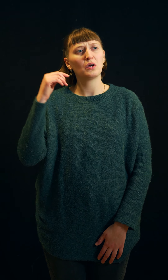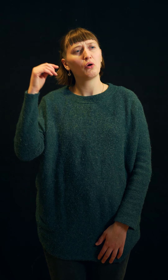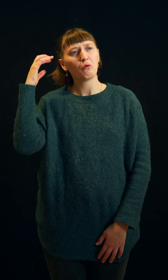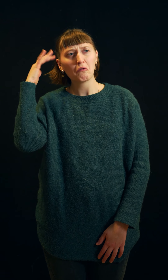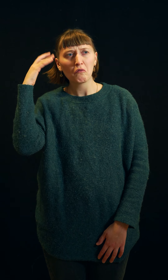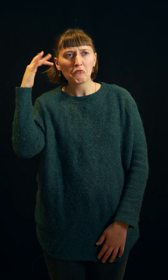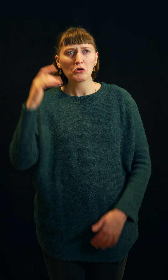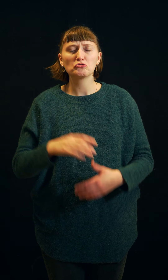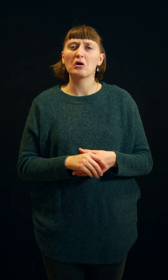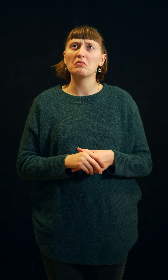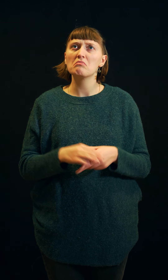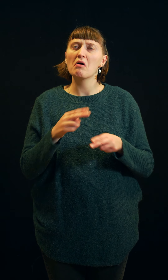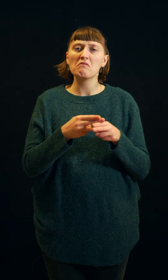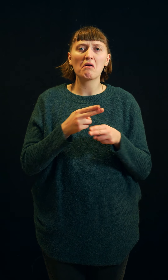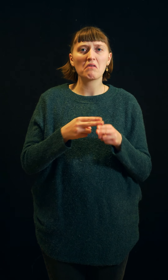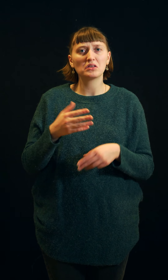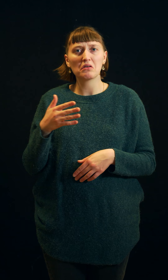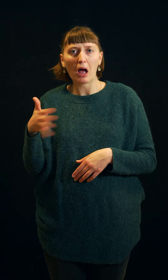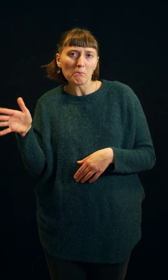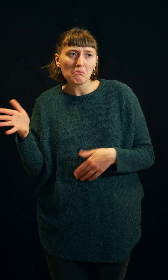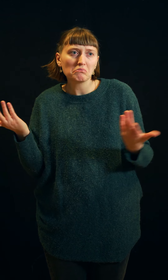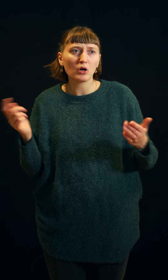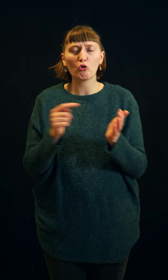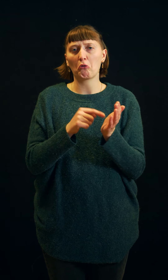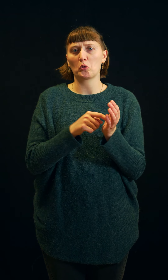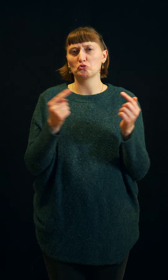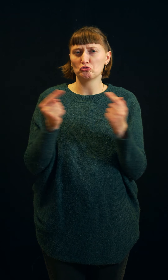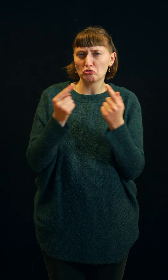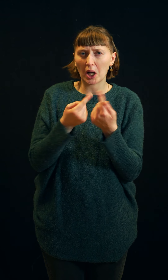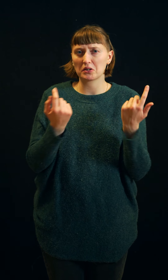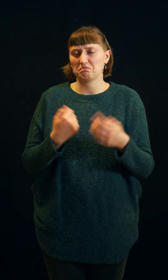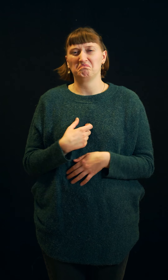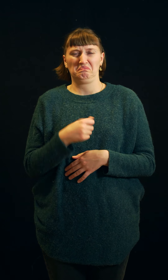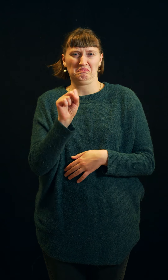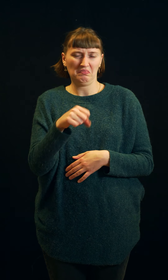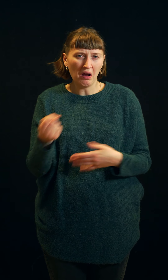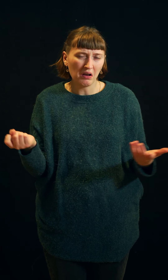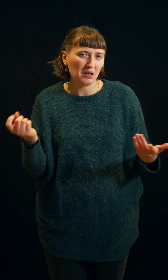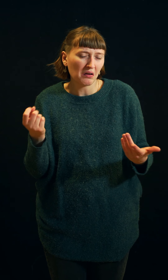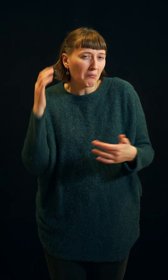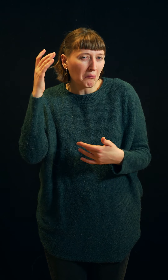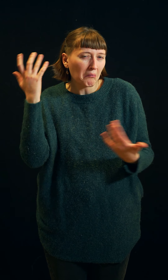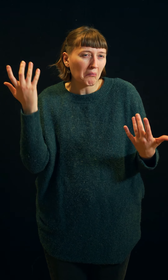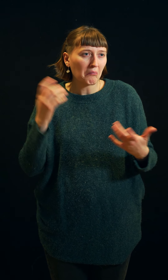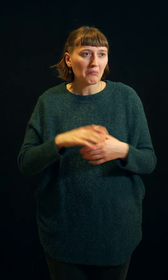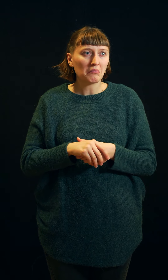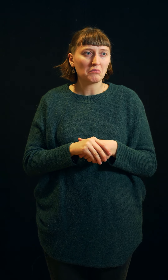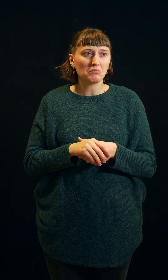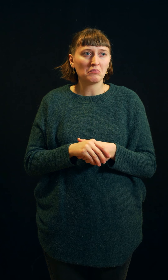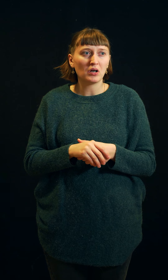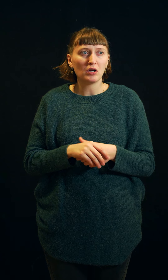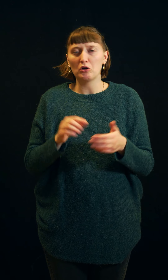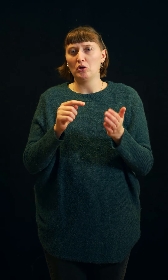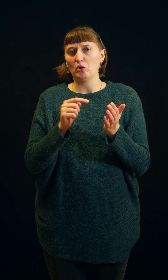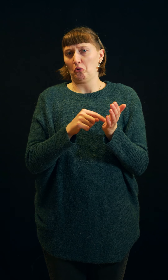Es scheint fast surreal mal Verwandte durch einen Streit zu verlieren,